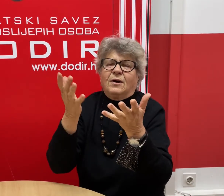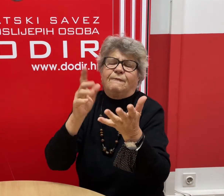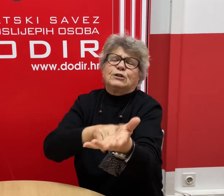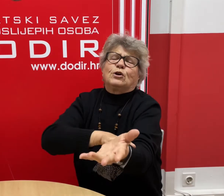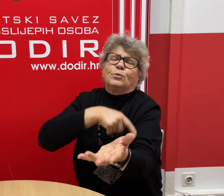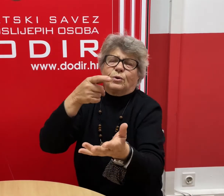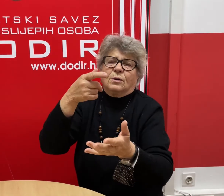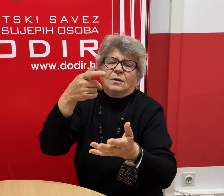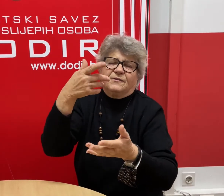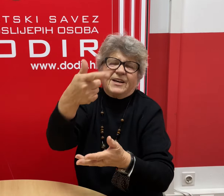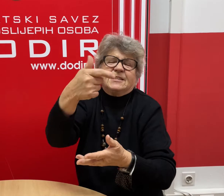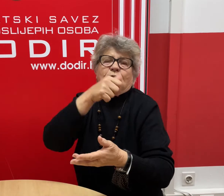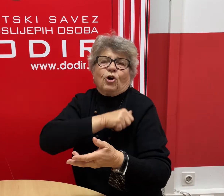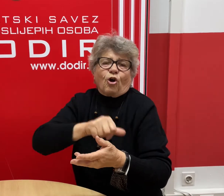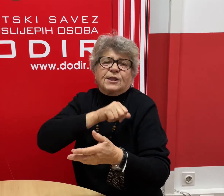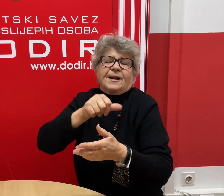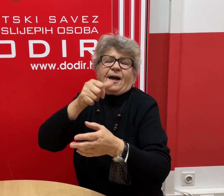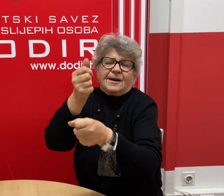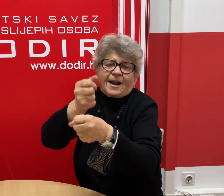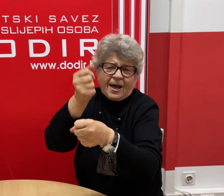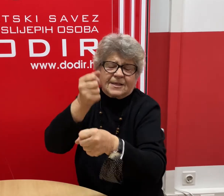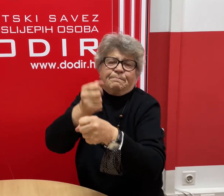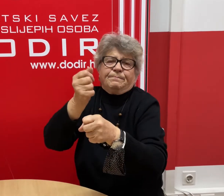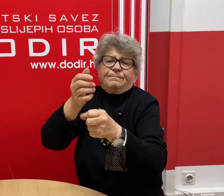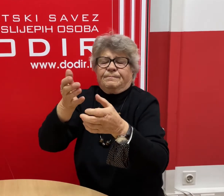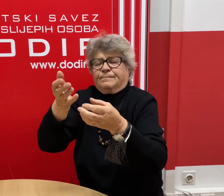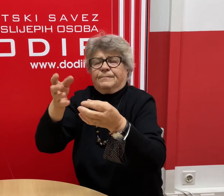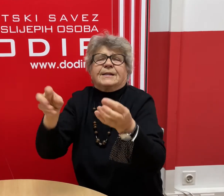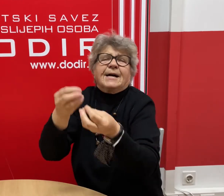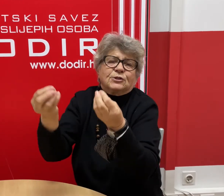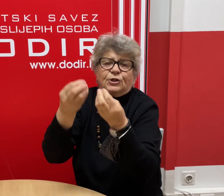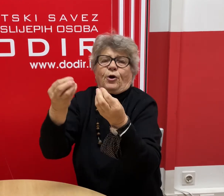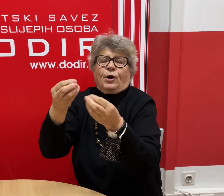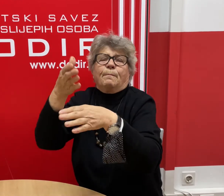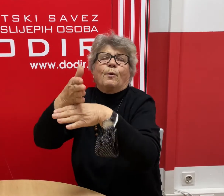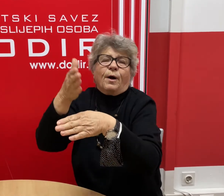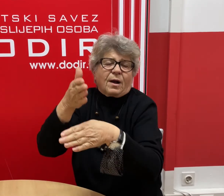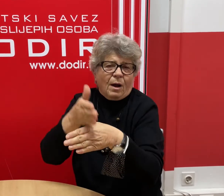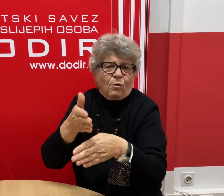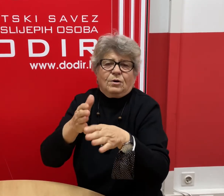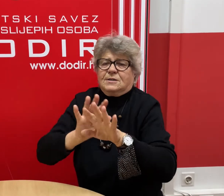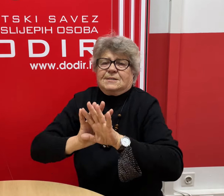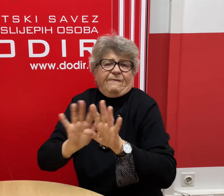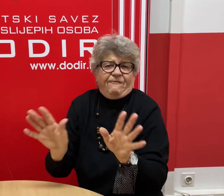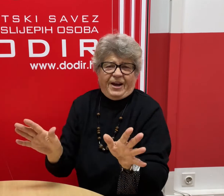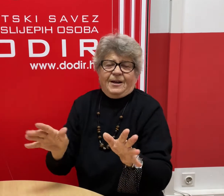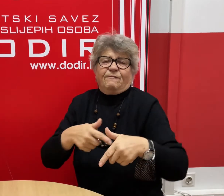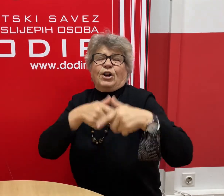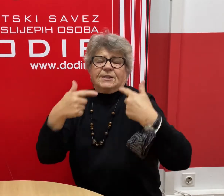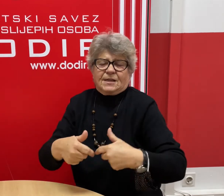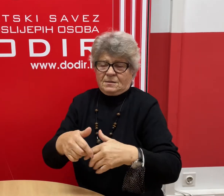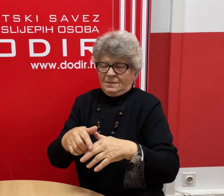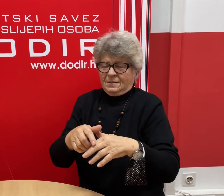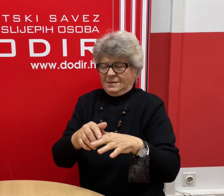Ja sam ovdje već preko 20 godina kako bih nekako pomogla volonterski.